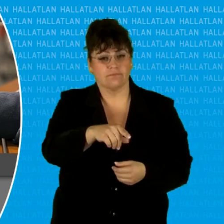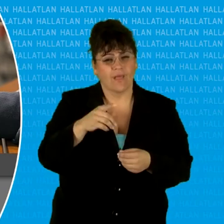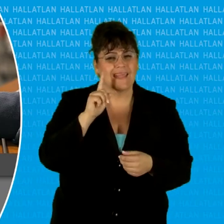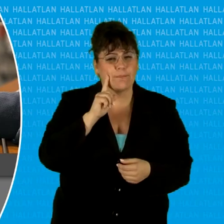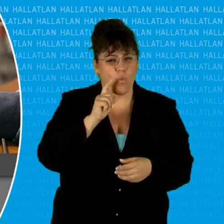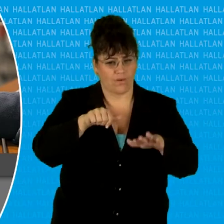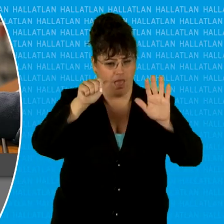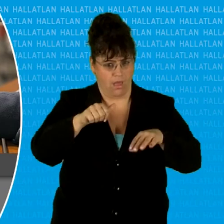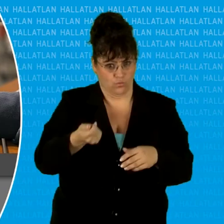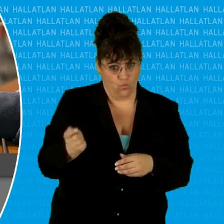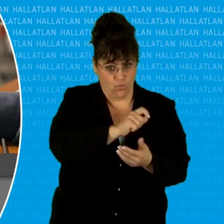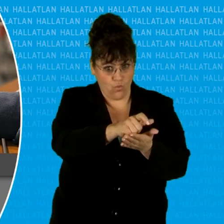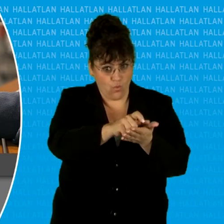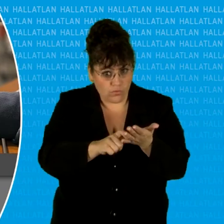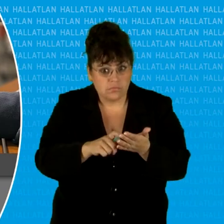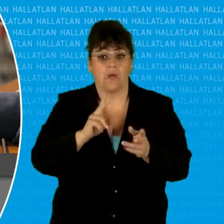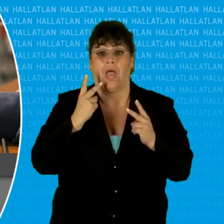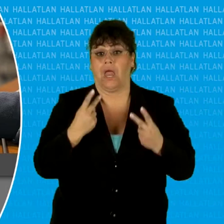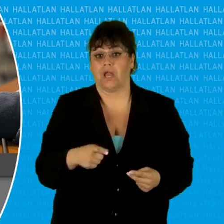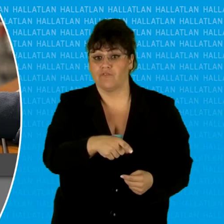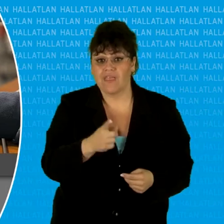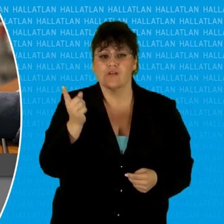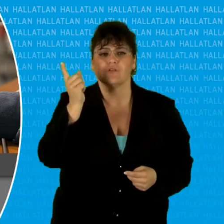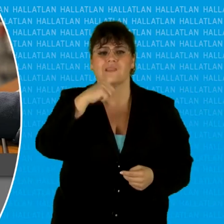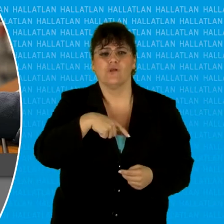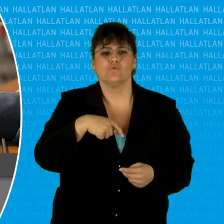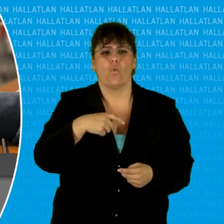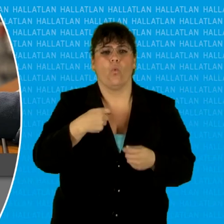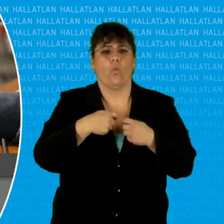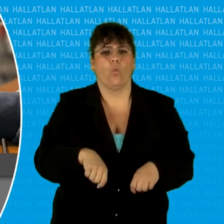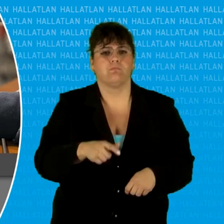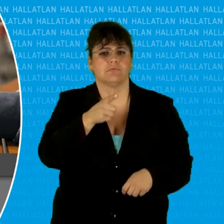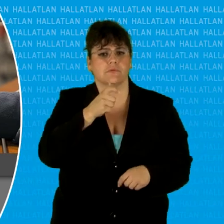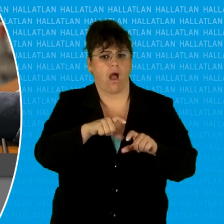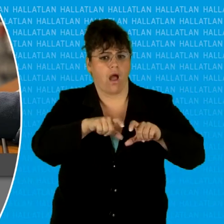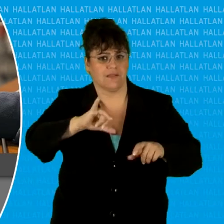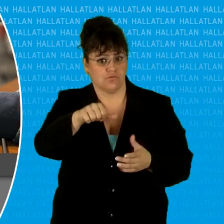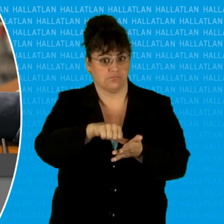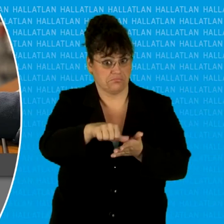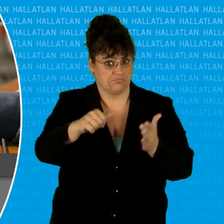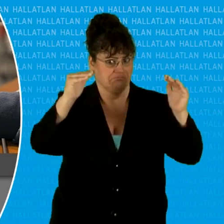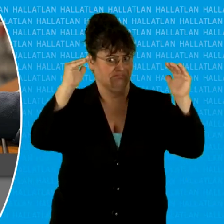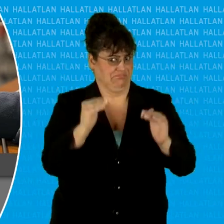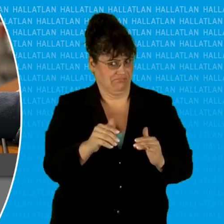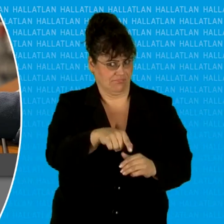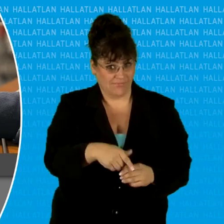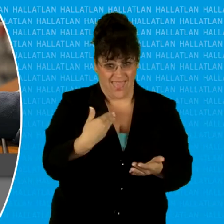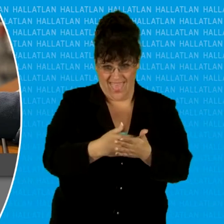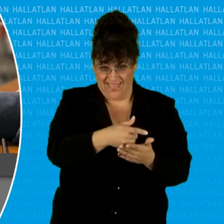Az iPhone 6 megvásárlása esetén is érvényesek a Tesco Clubcard program kedvezményei,